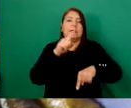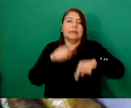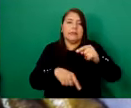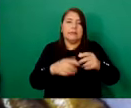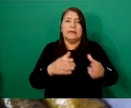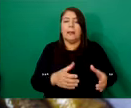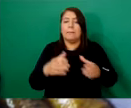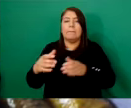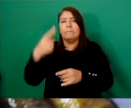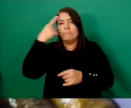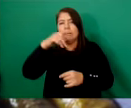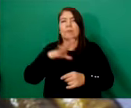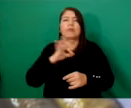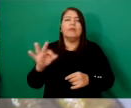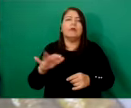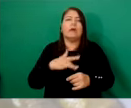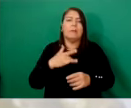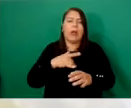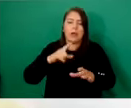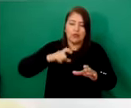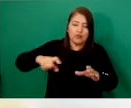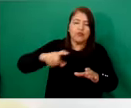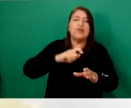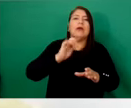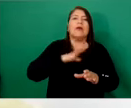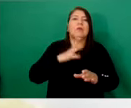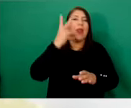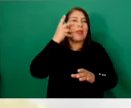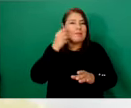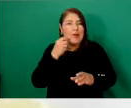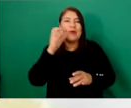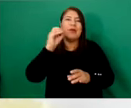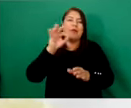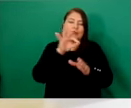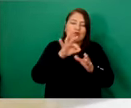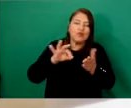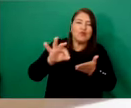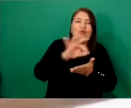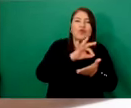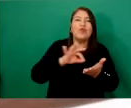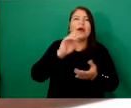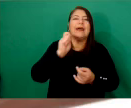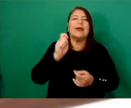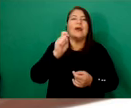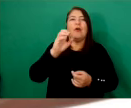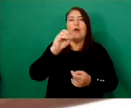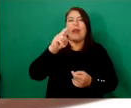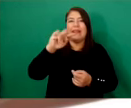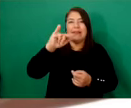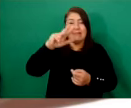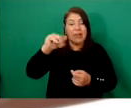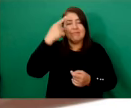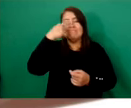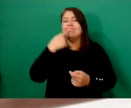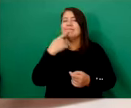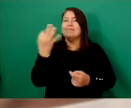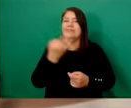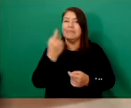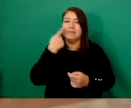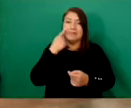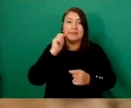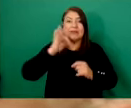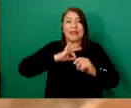Retiramos del fuego y servimos calientes rociando bastante limón y aceite de oliva.